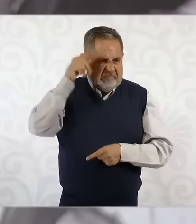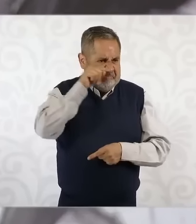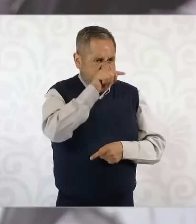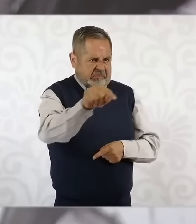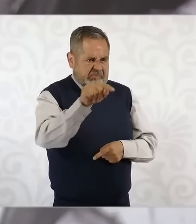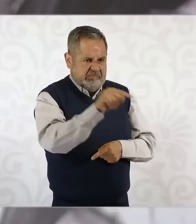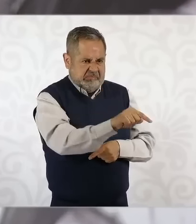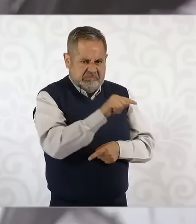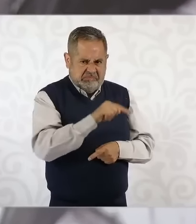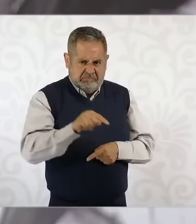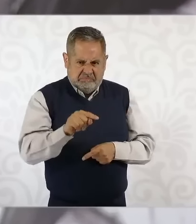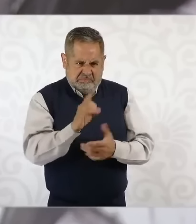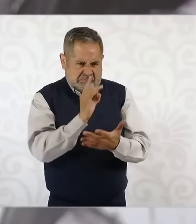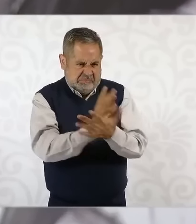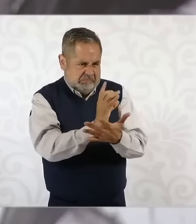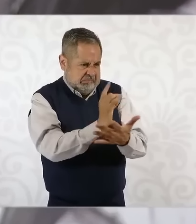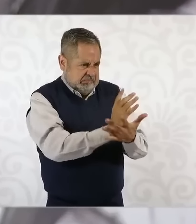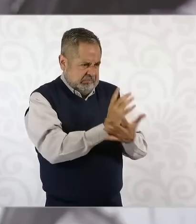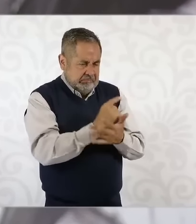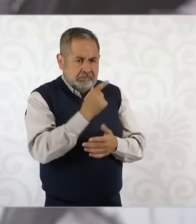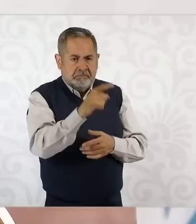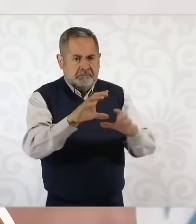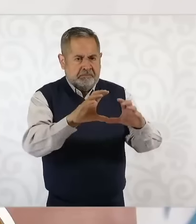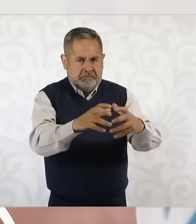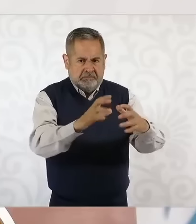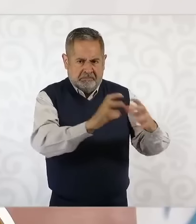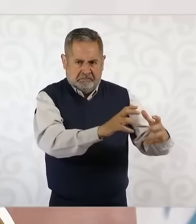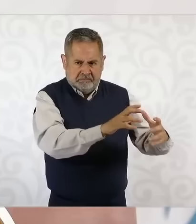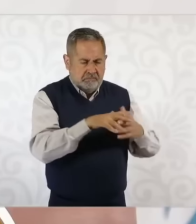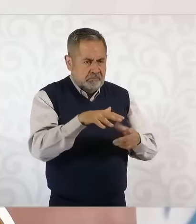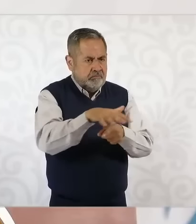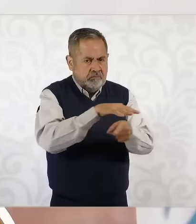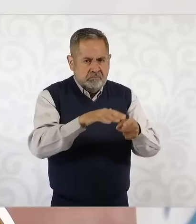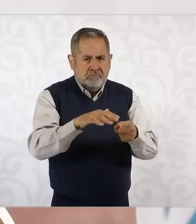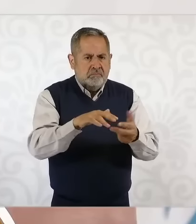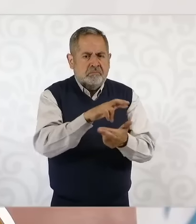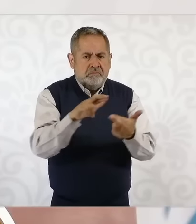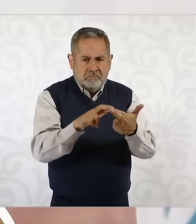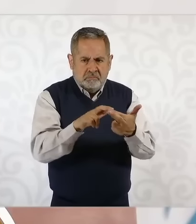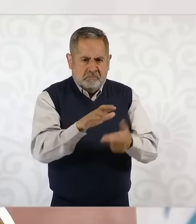muy eh digamos con con territorios muy marcados. Eso también [música] permitió de alguna u otra